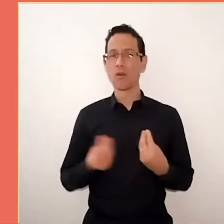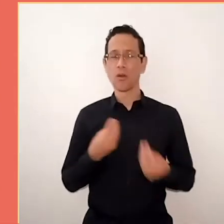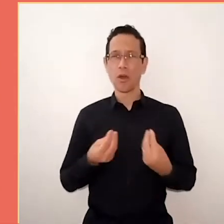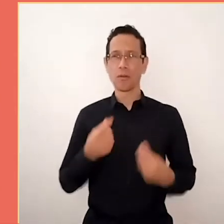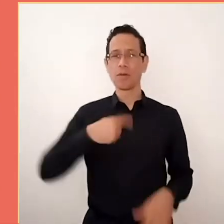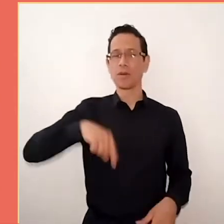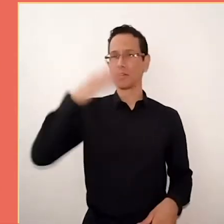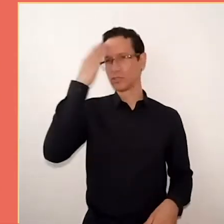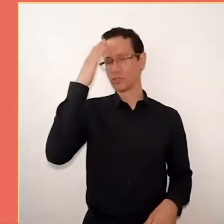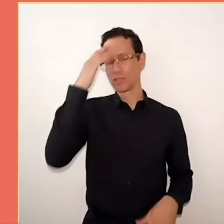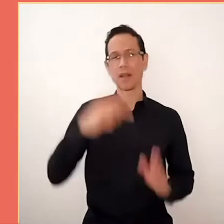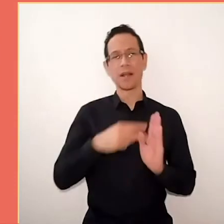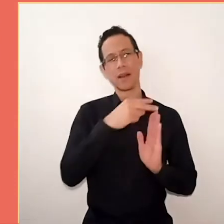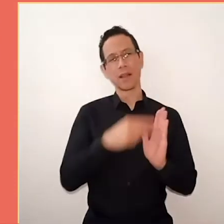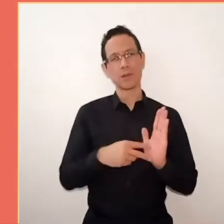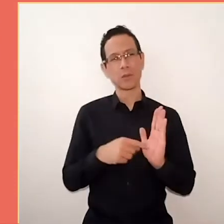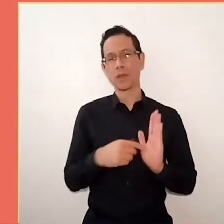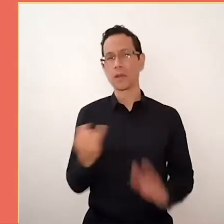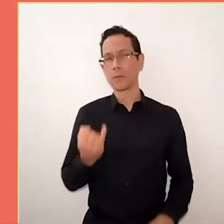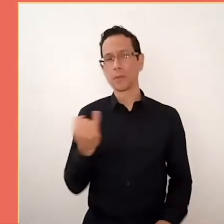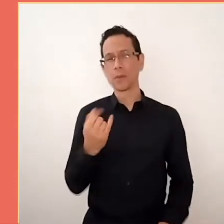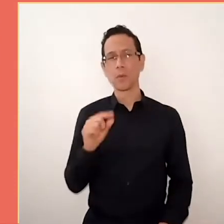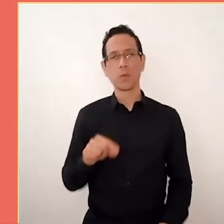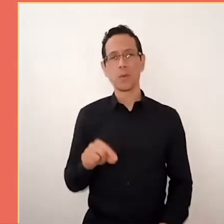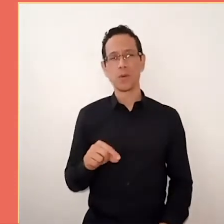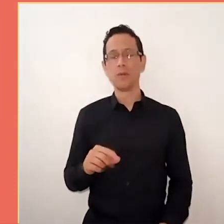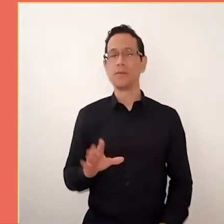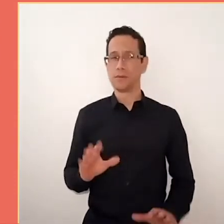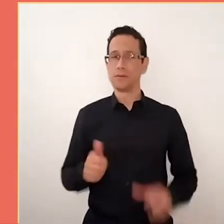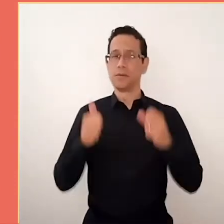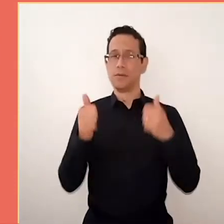Eu queria, esses 3 trechos da Conceição Evaristo,